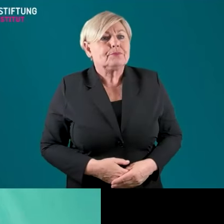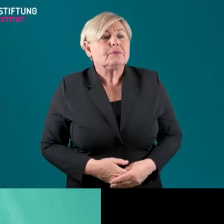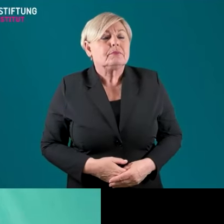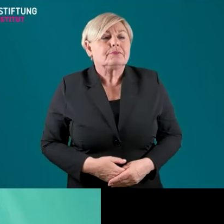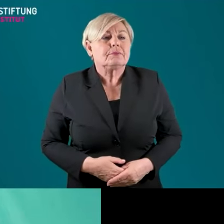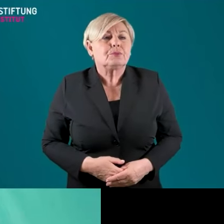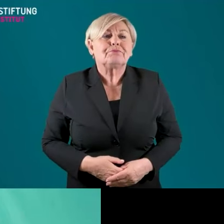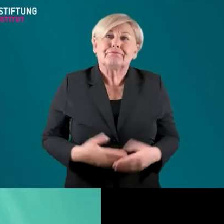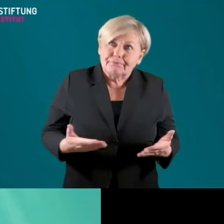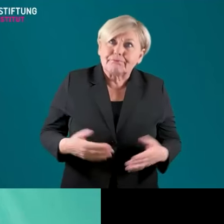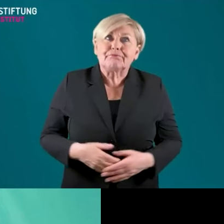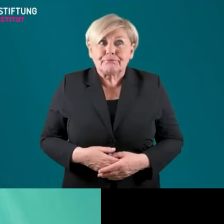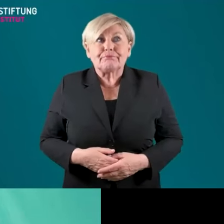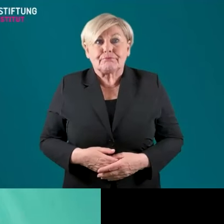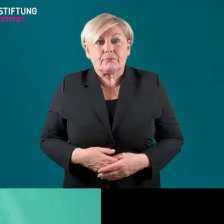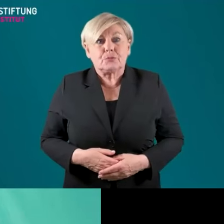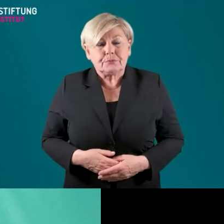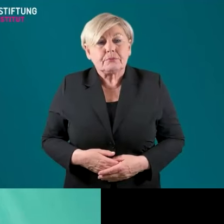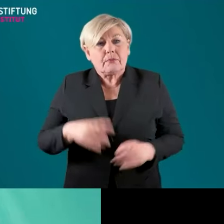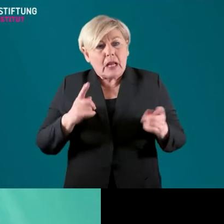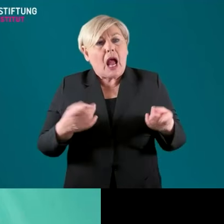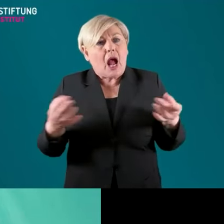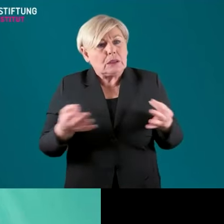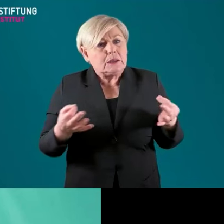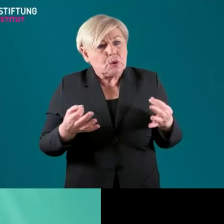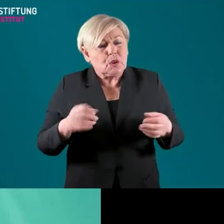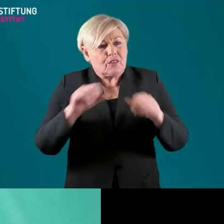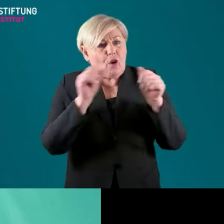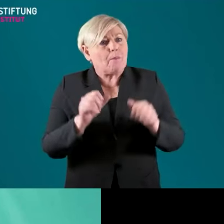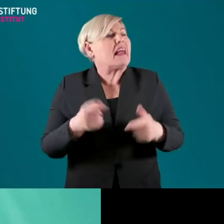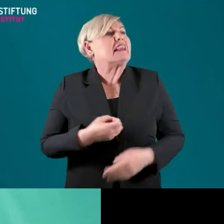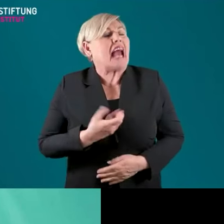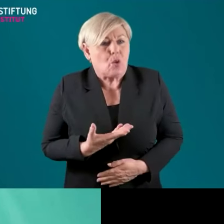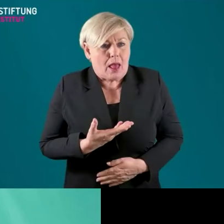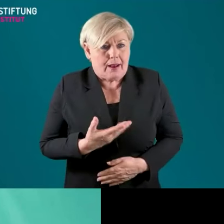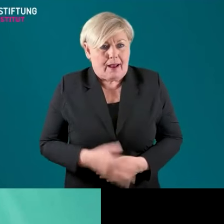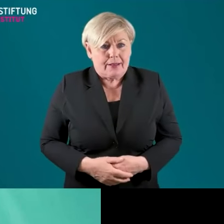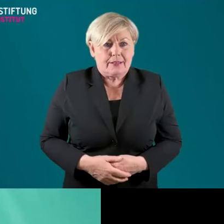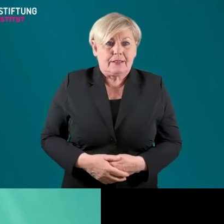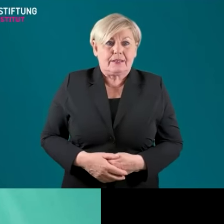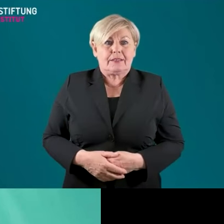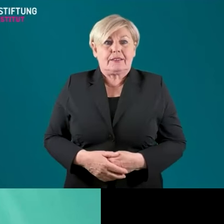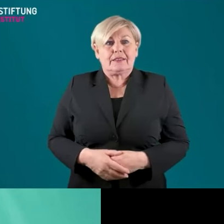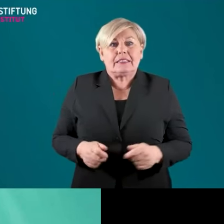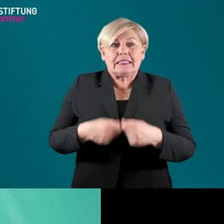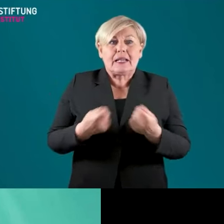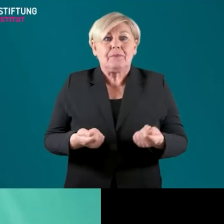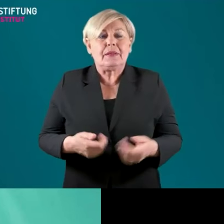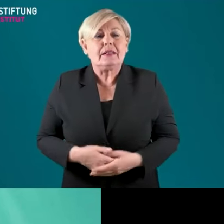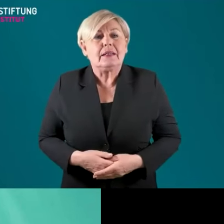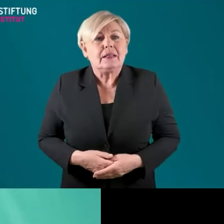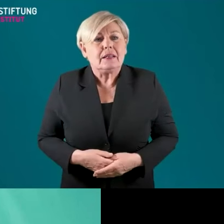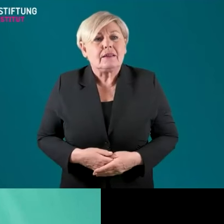Ja, da geht es ja auch um eine Form von Natürlichkeit. Es gibt die TERFs ...